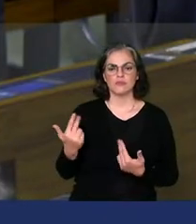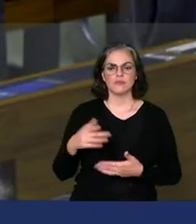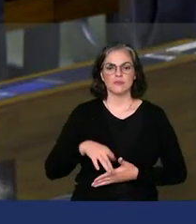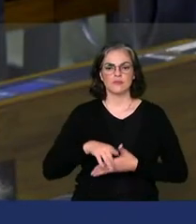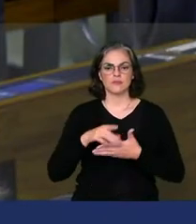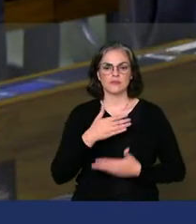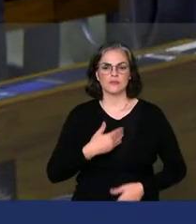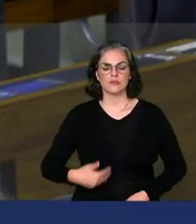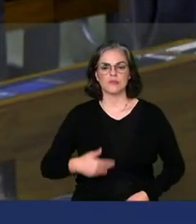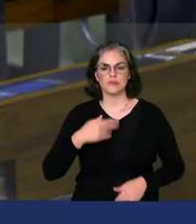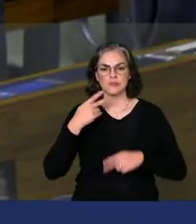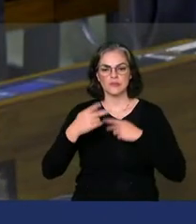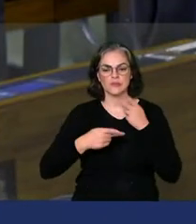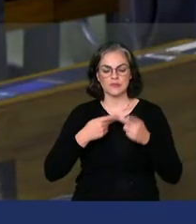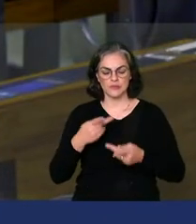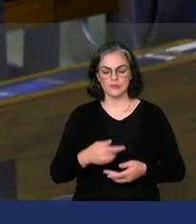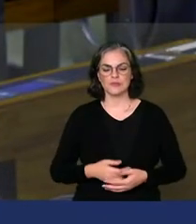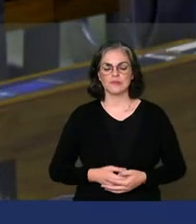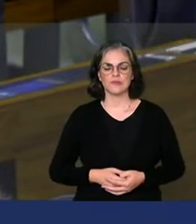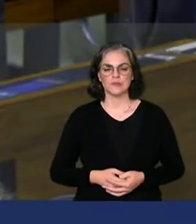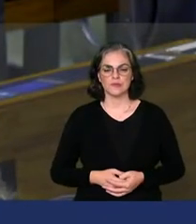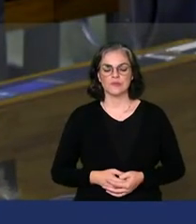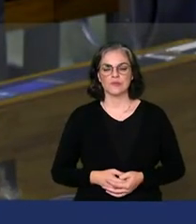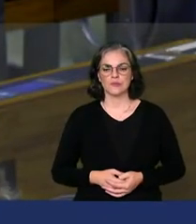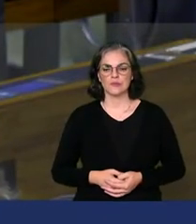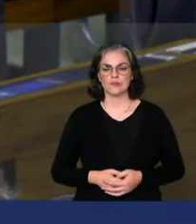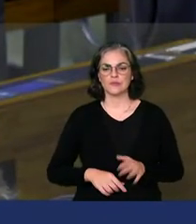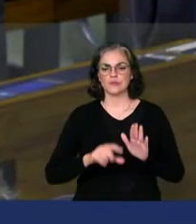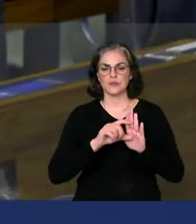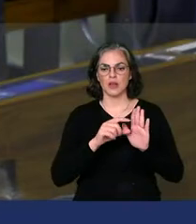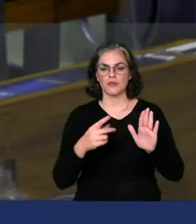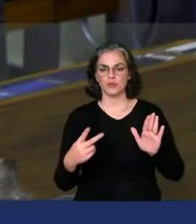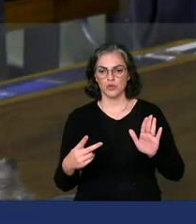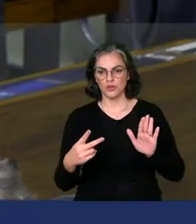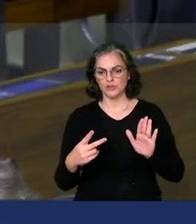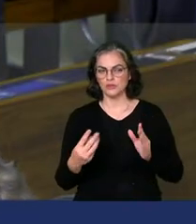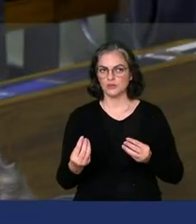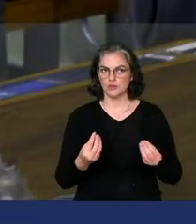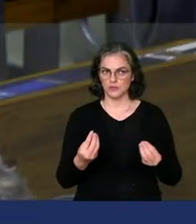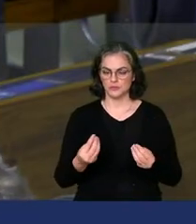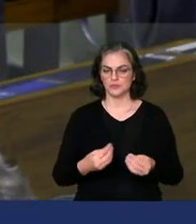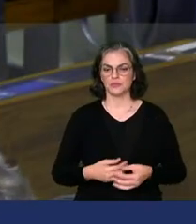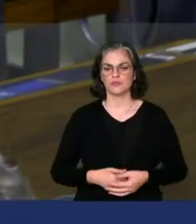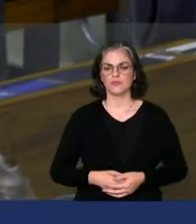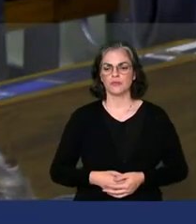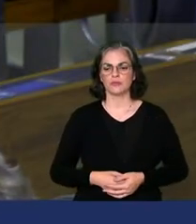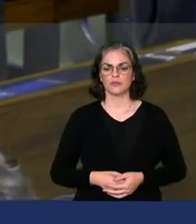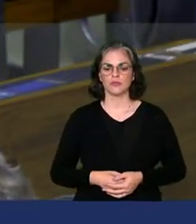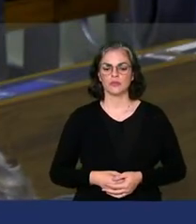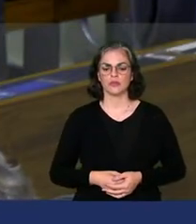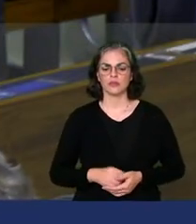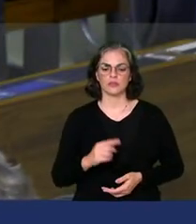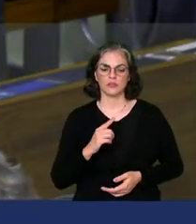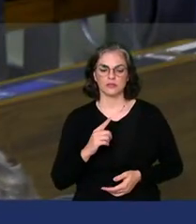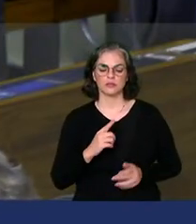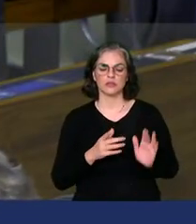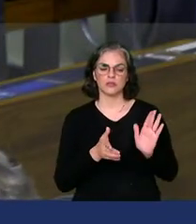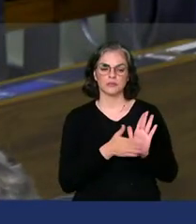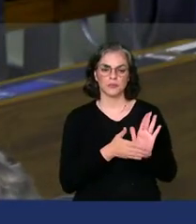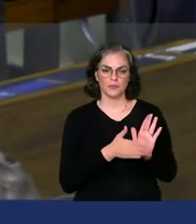INTERVENÇÃO DO LÍDER DO GOVERNO, RICARDO BARROS, NO PARÁGRAFO 2 , NÓS ESTAMOS PROPONDO ENTÃO, RELATOR